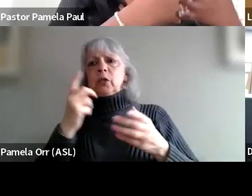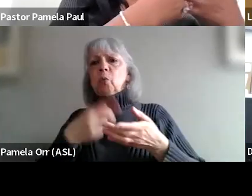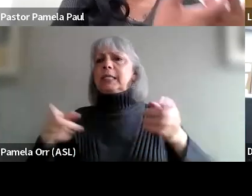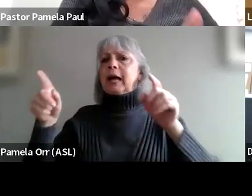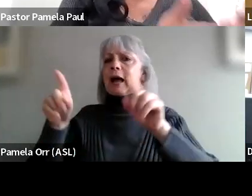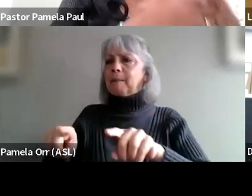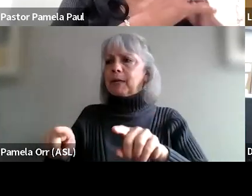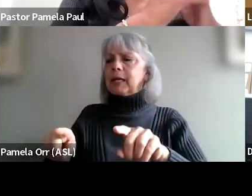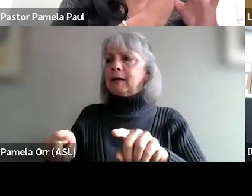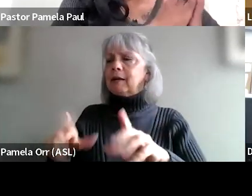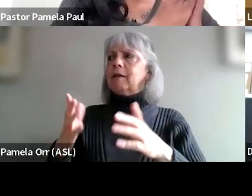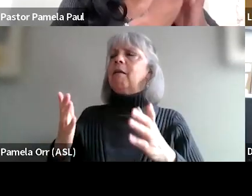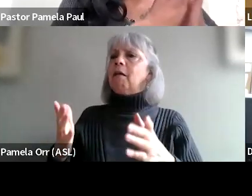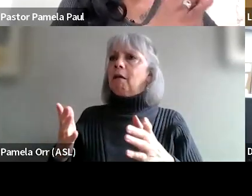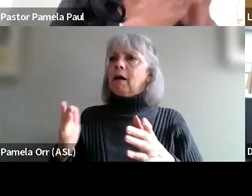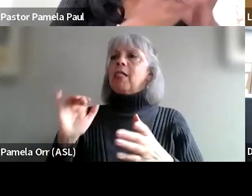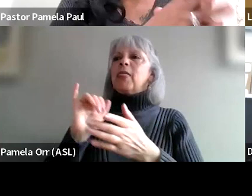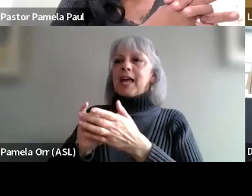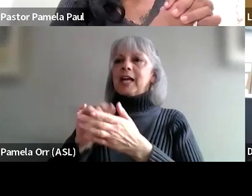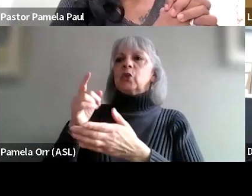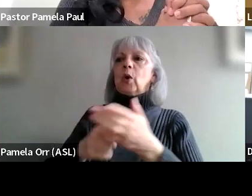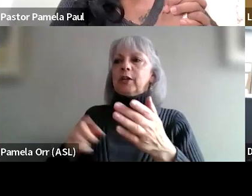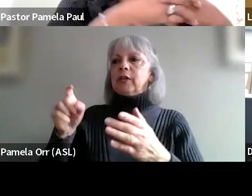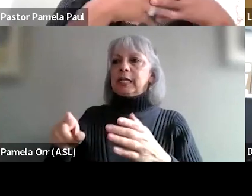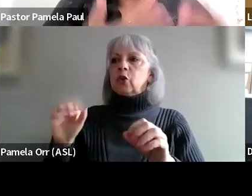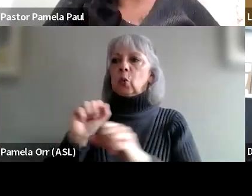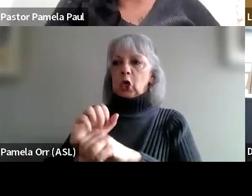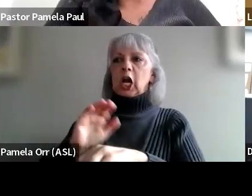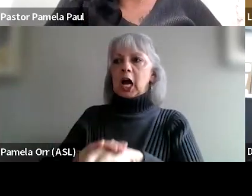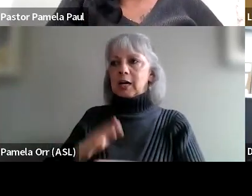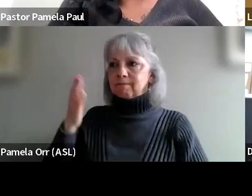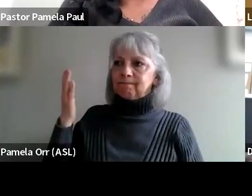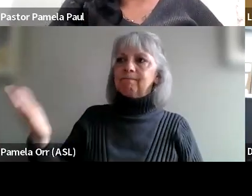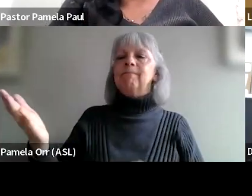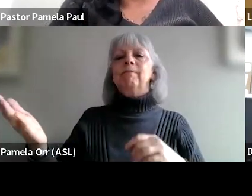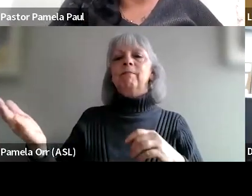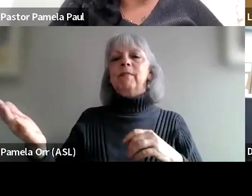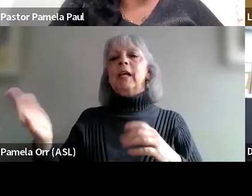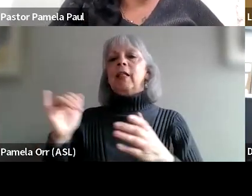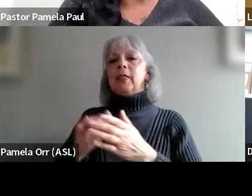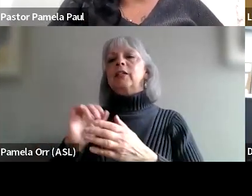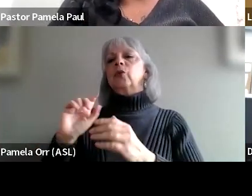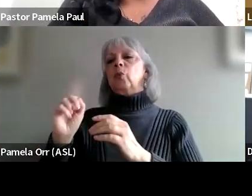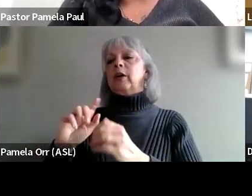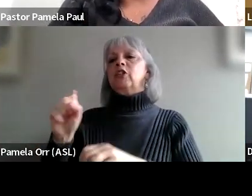verán que es en eso en lo que deberían trabajar. En eso es en lo que deberían ayudar.